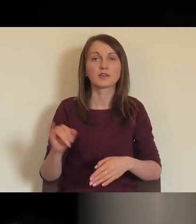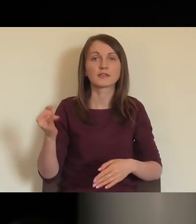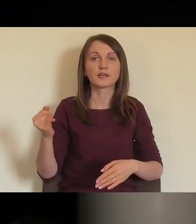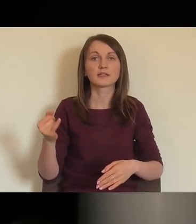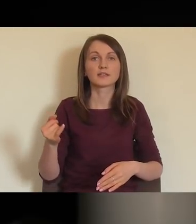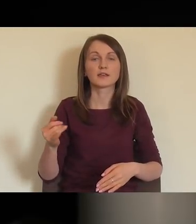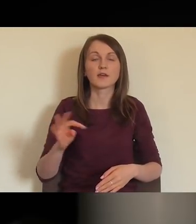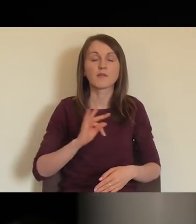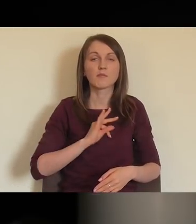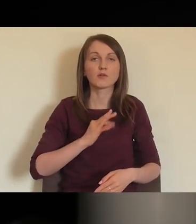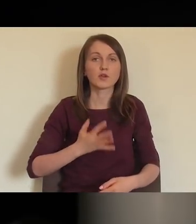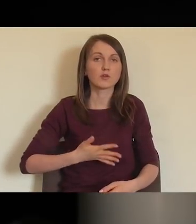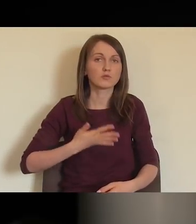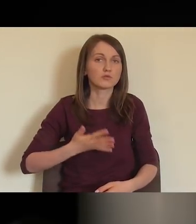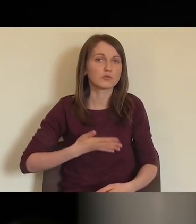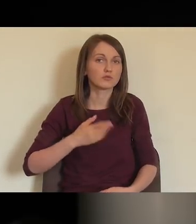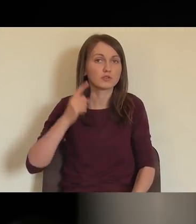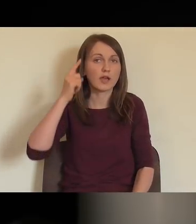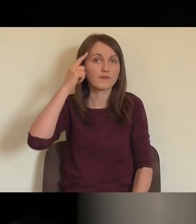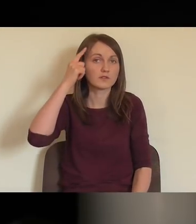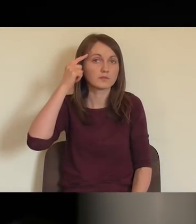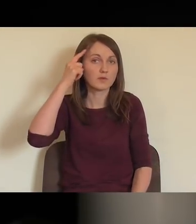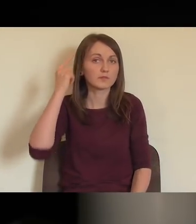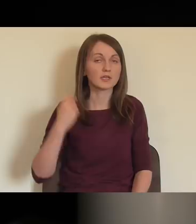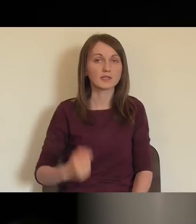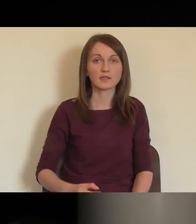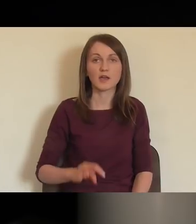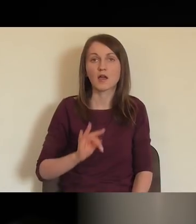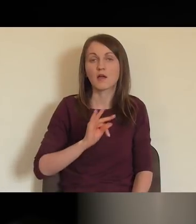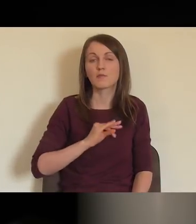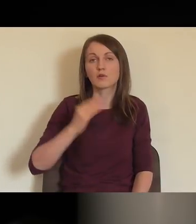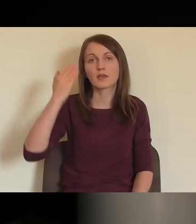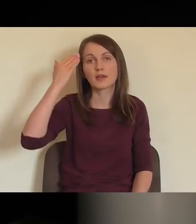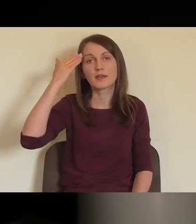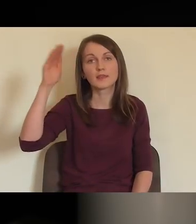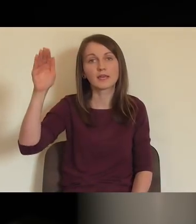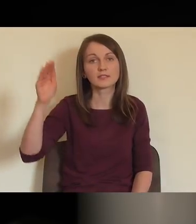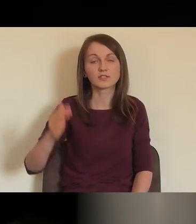kieruj przebiegiem moich uczuć, wspomnień, moich nadziei